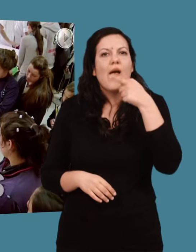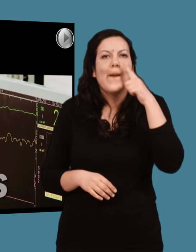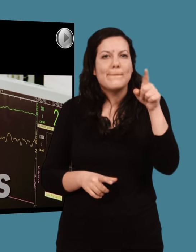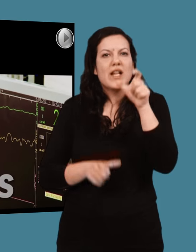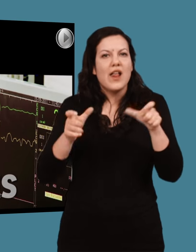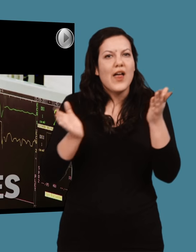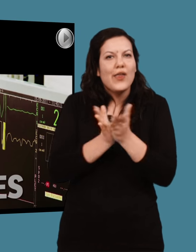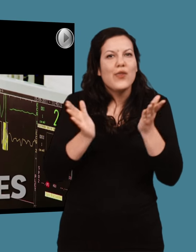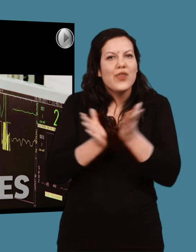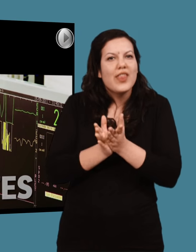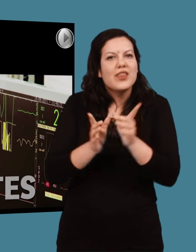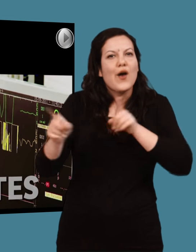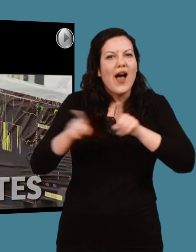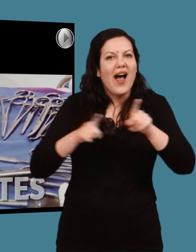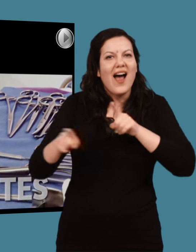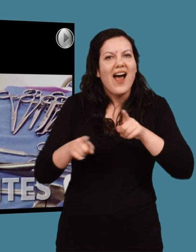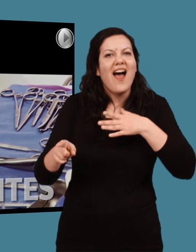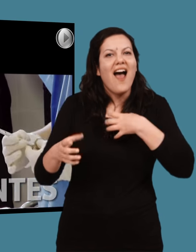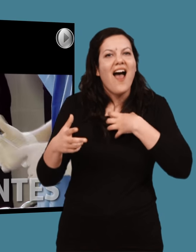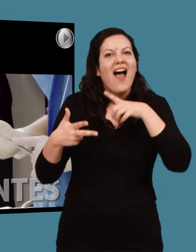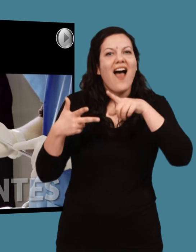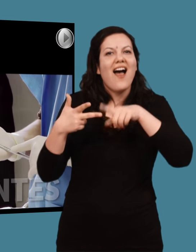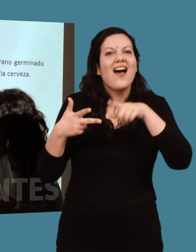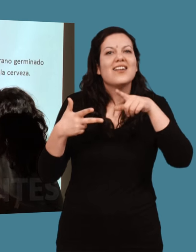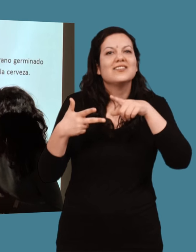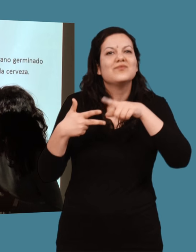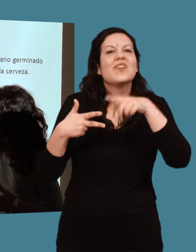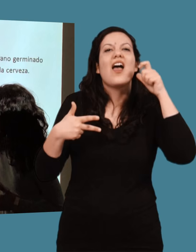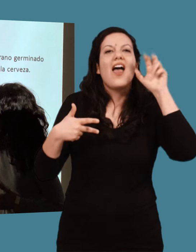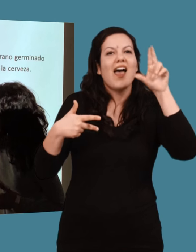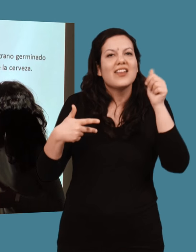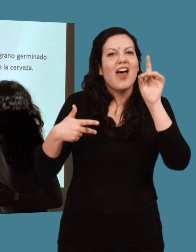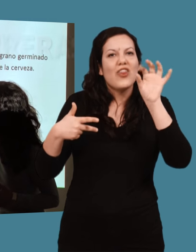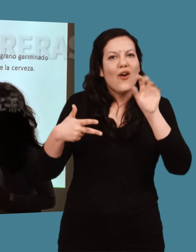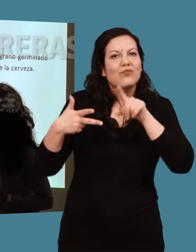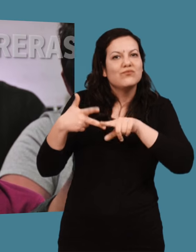17 mil estudiantes cursan las 24 carreras de pregrado, 30 de grado y 19 de posgrado.